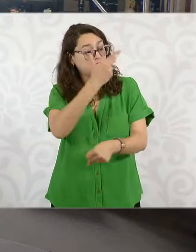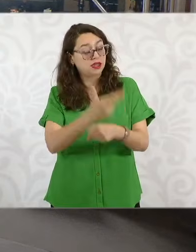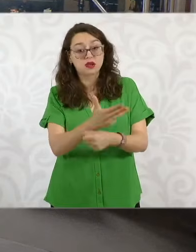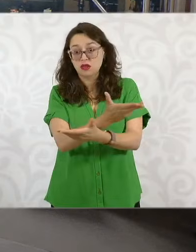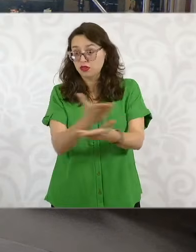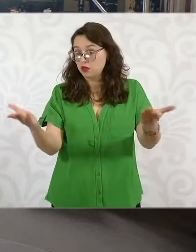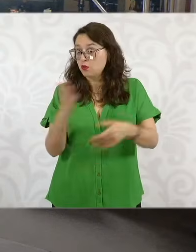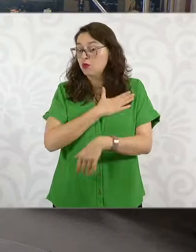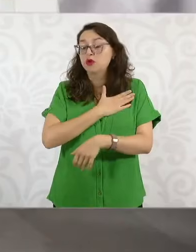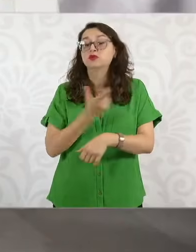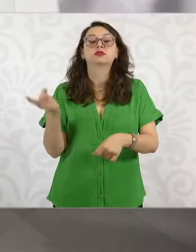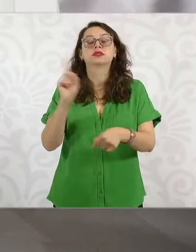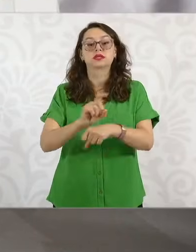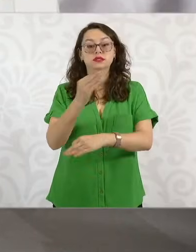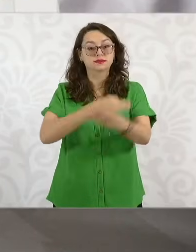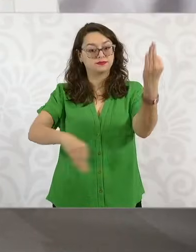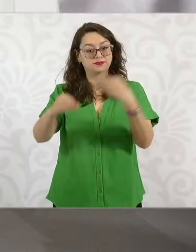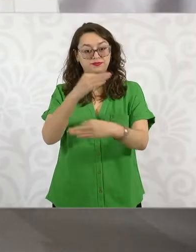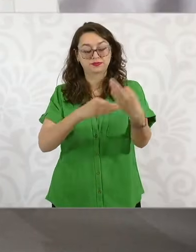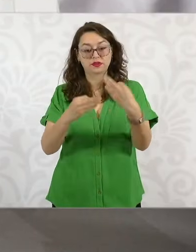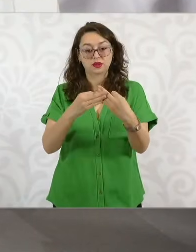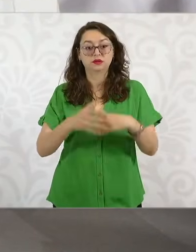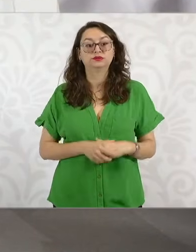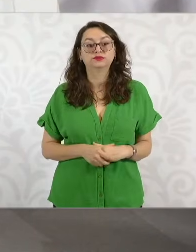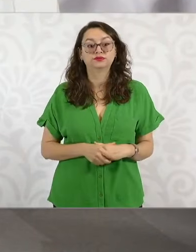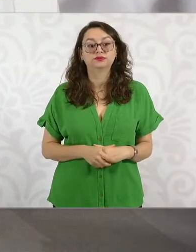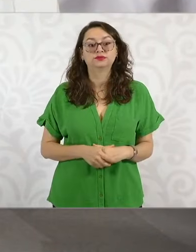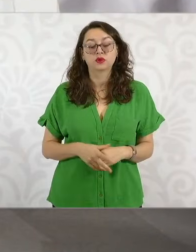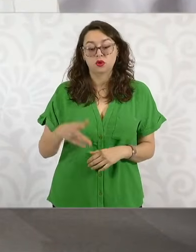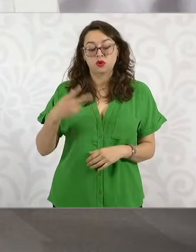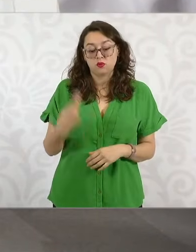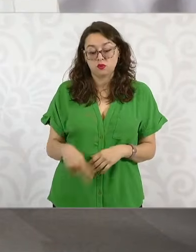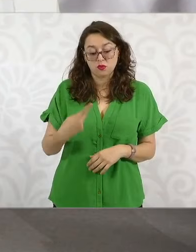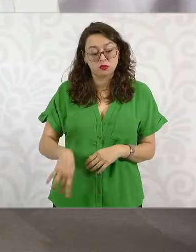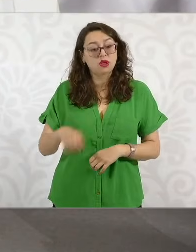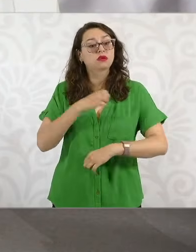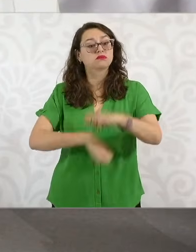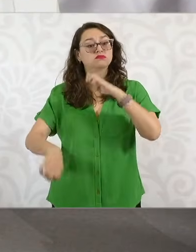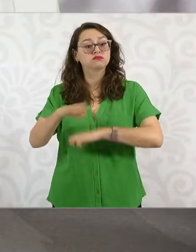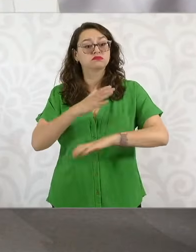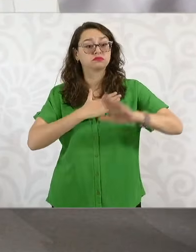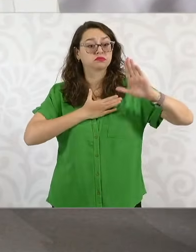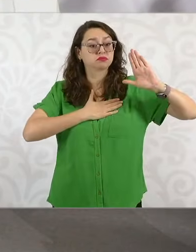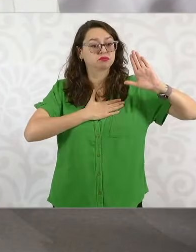profundamente la oportunidad para refrendar el compromiso que tiene Sanofi desde hace 97 años con